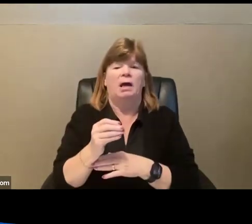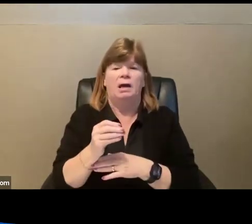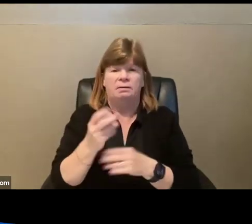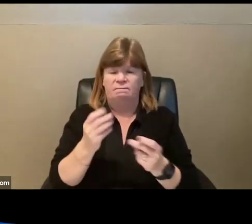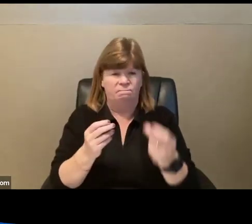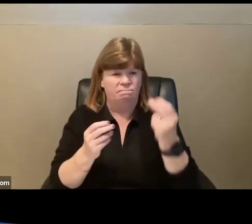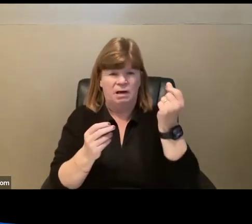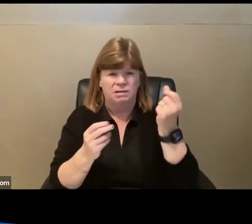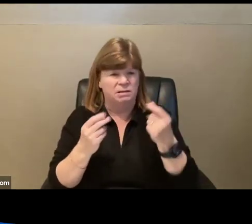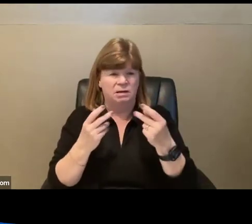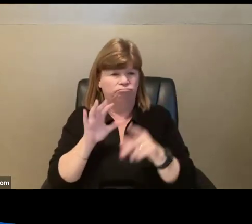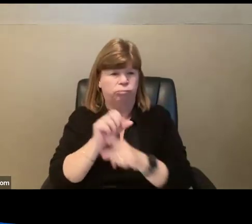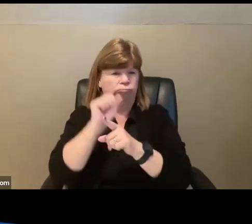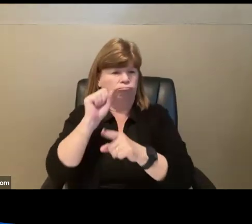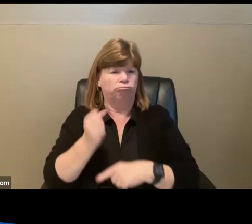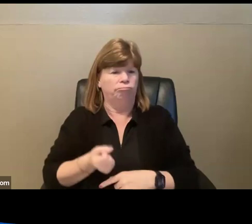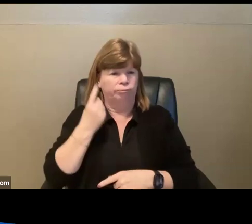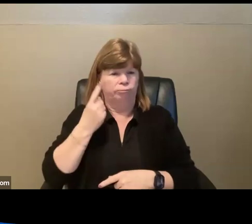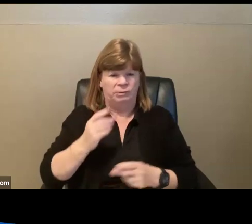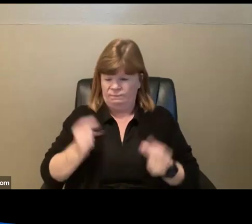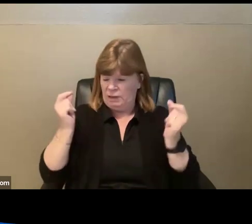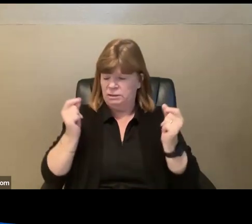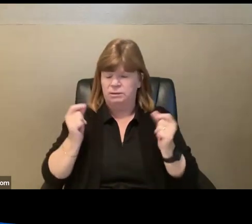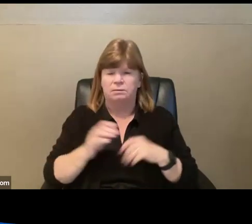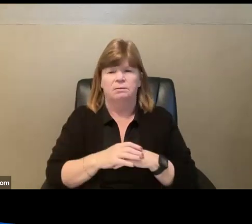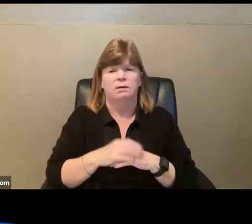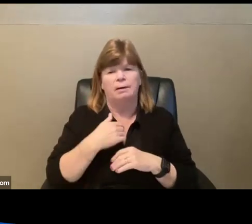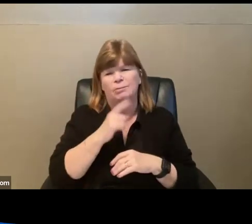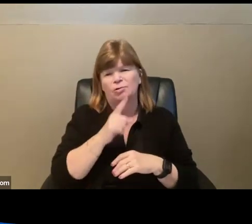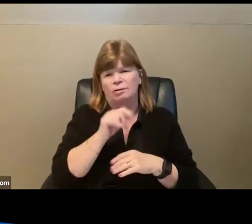Es como, oh, Dios mío, de repente esto está funcionando. Ahora, estoy seguro de que eso no es para todos.